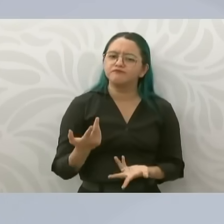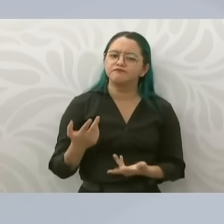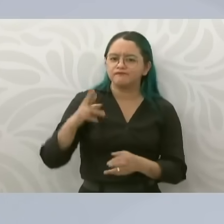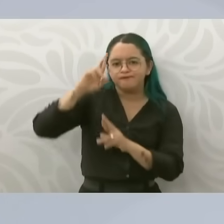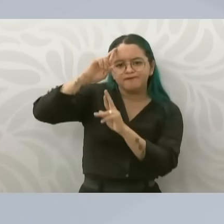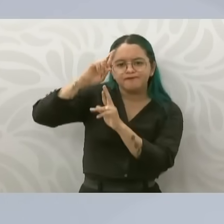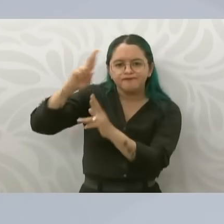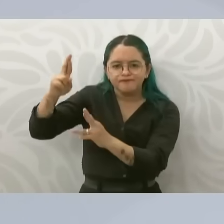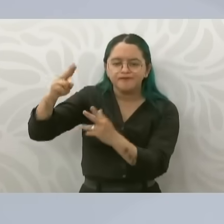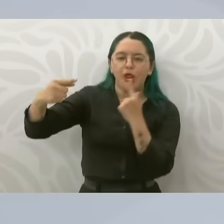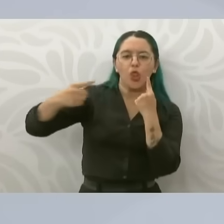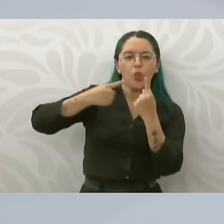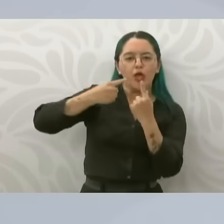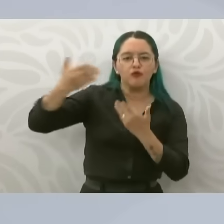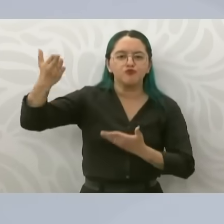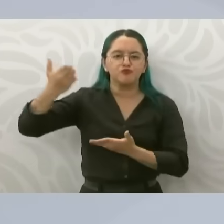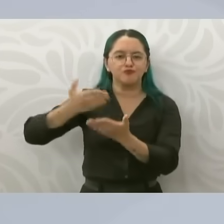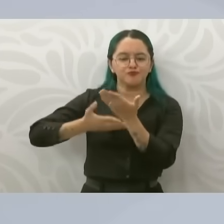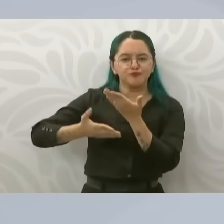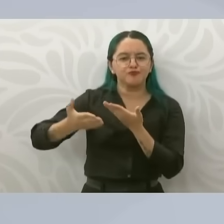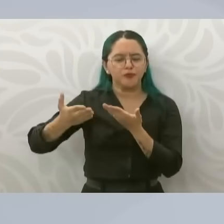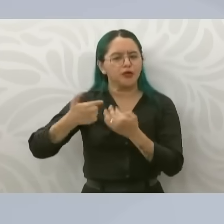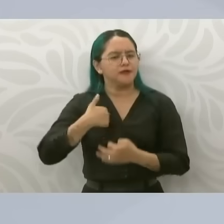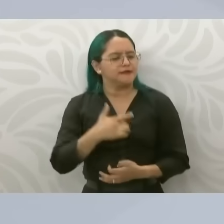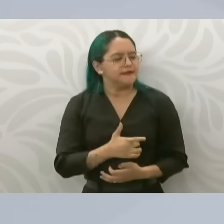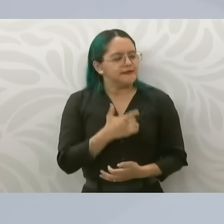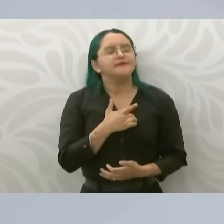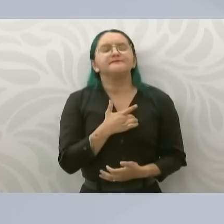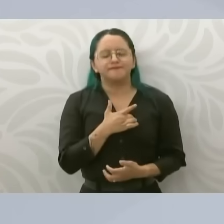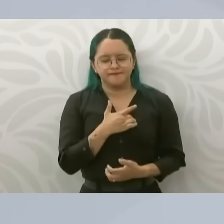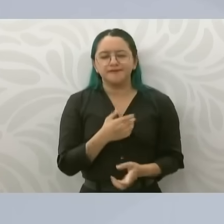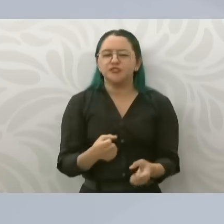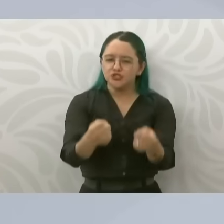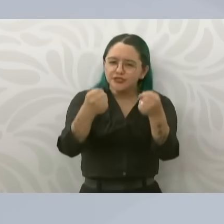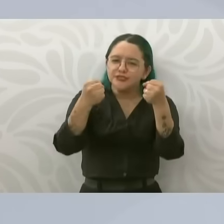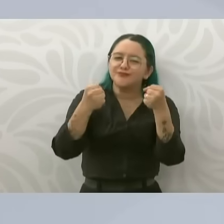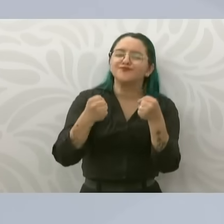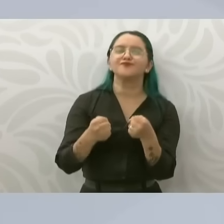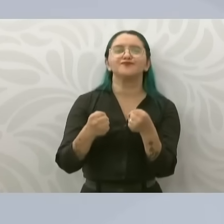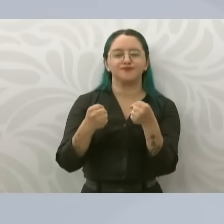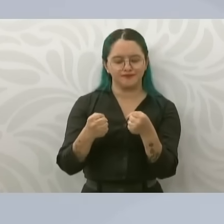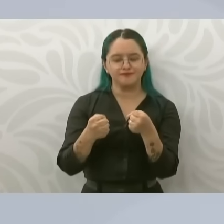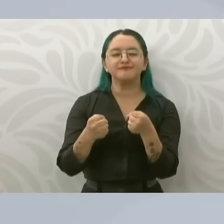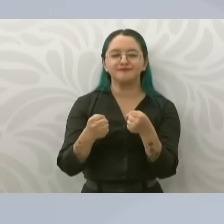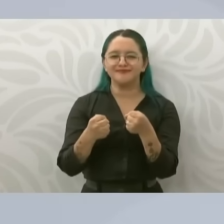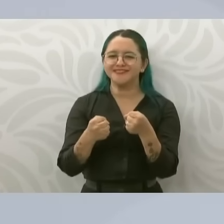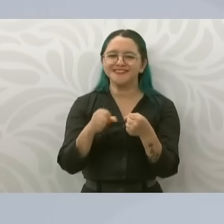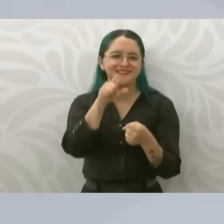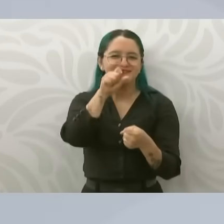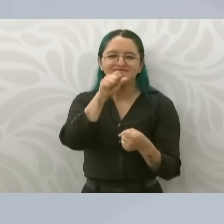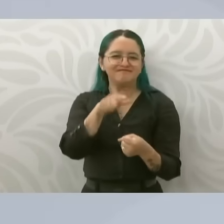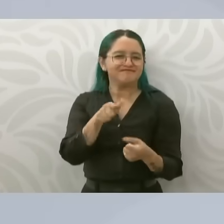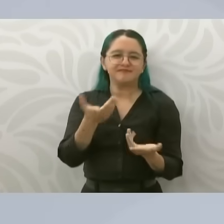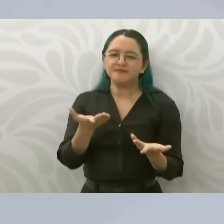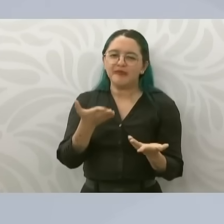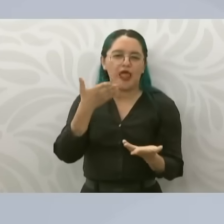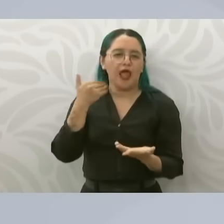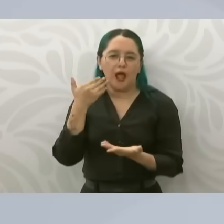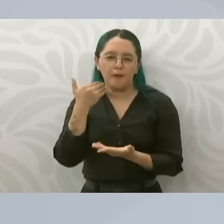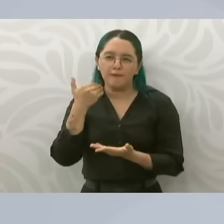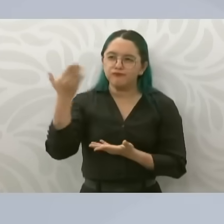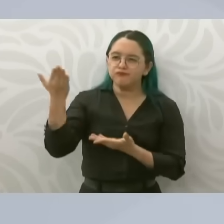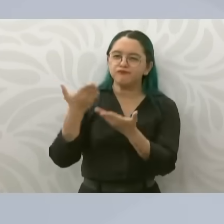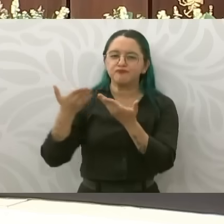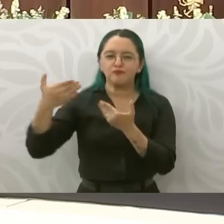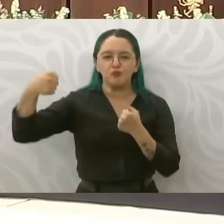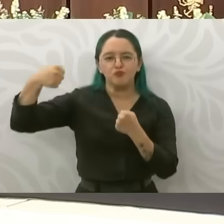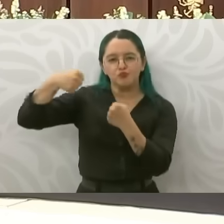y estoy segura confío en que se mantenga esta política de buena vecindad agradezco